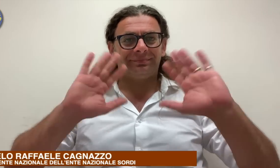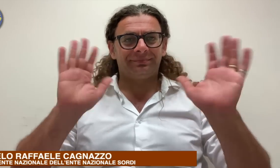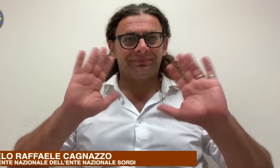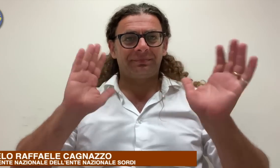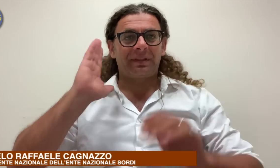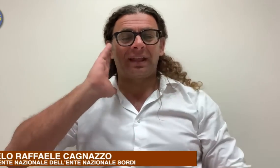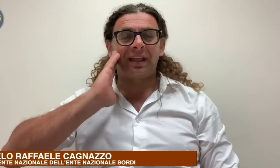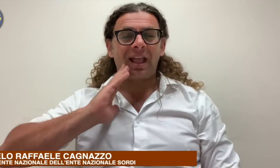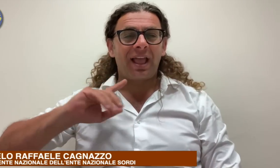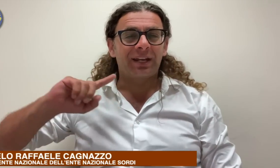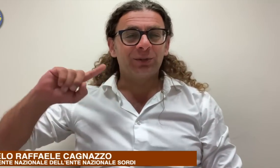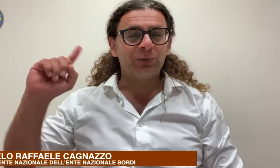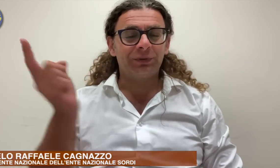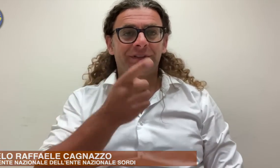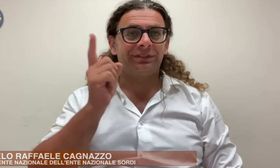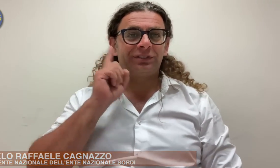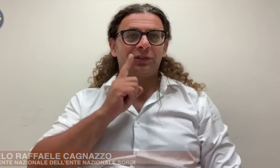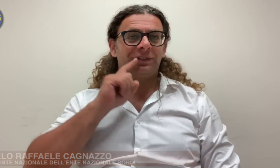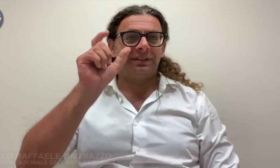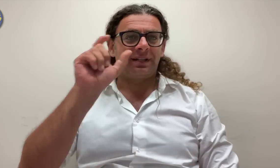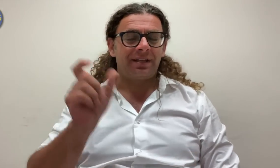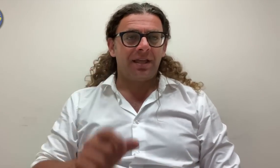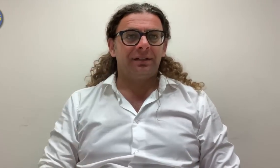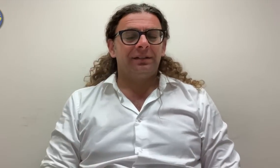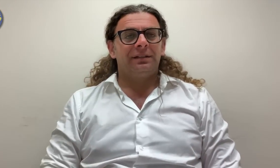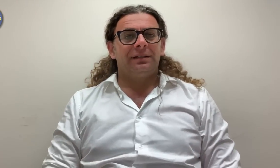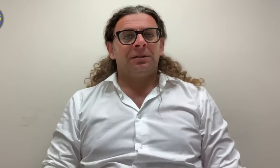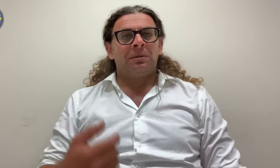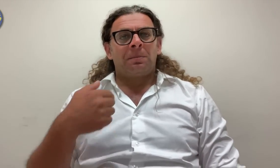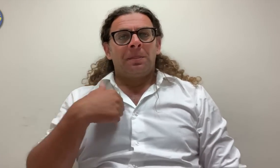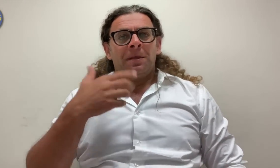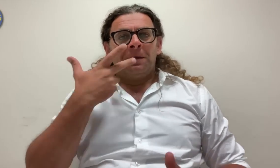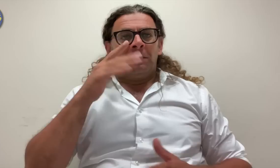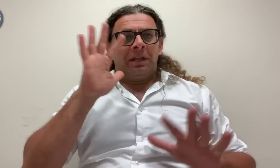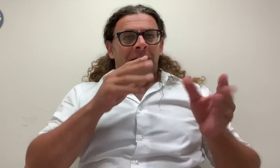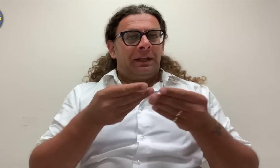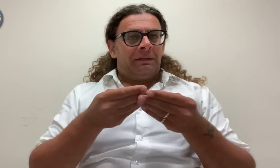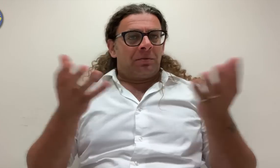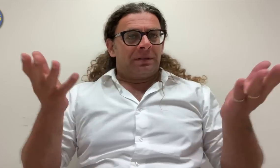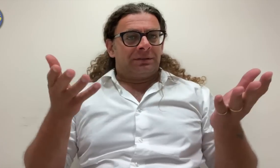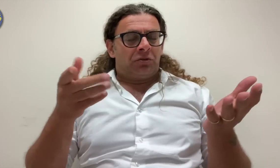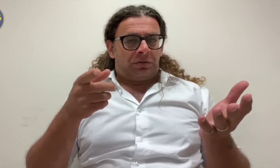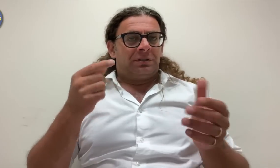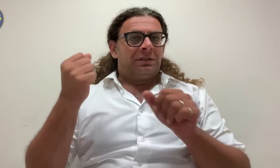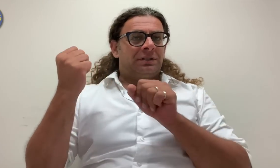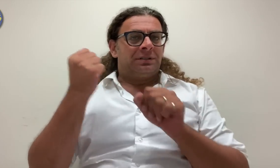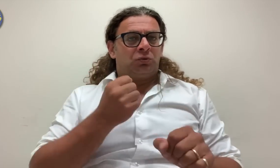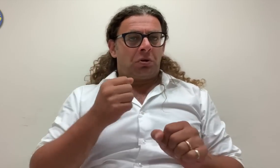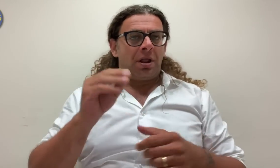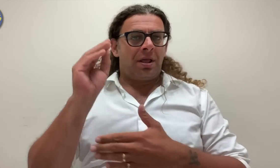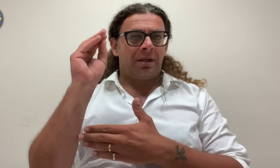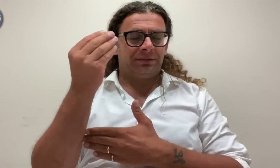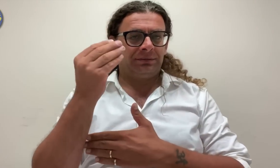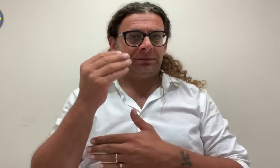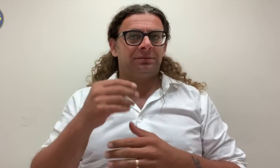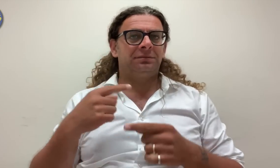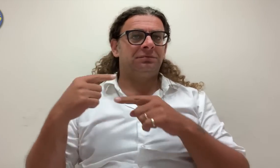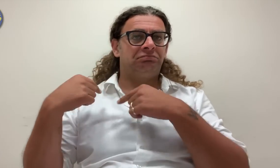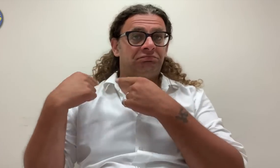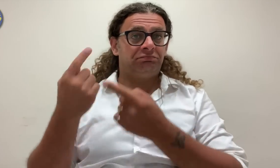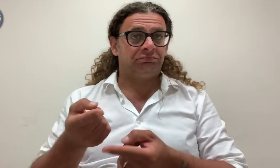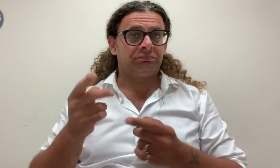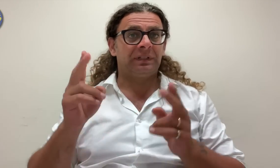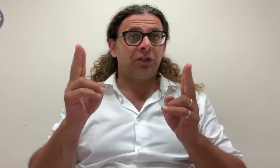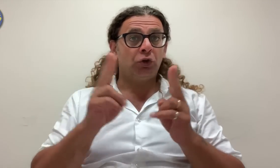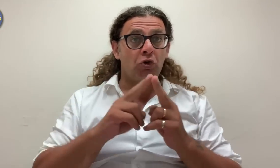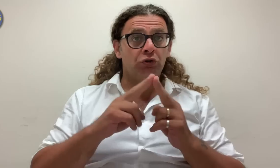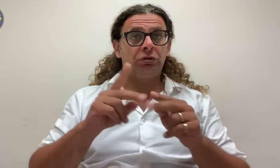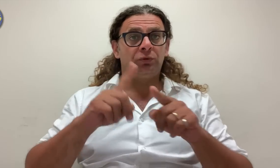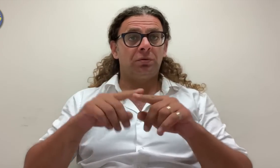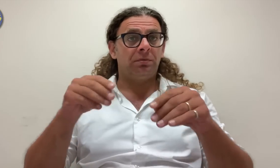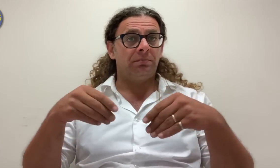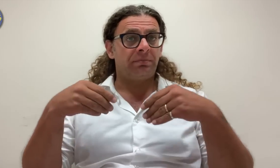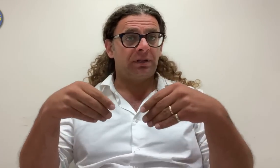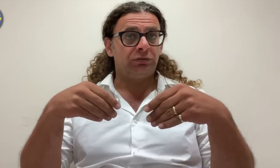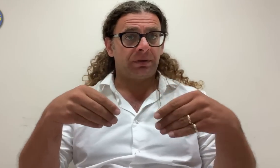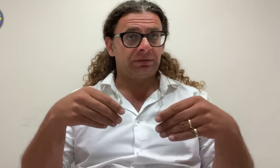Cari tutti sordi italiani, desidero darvi alcune informazioni relative all’attività istituzionale svolta dall’ENS fino a questo momento che ha previsto incontri,